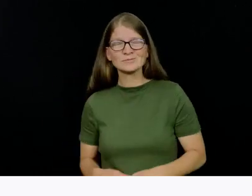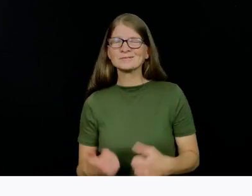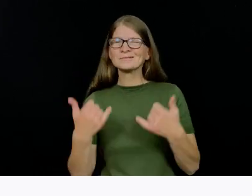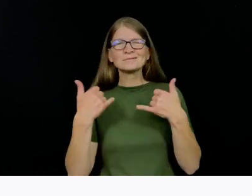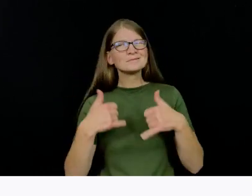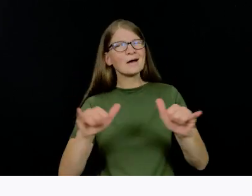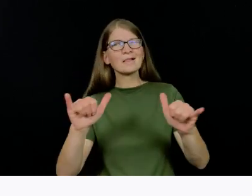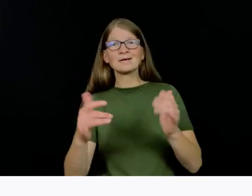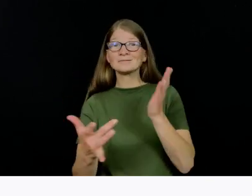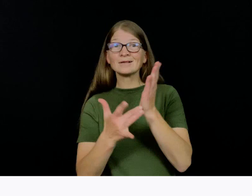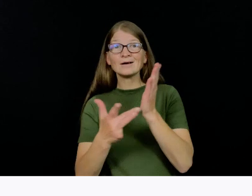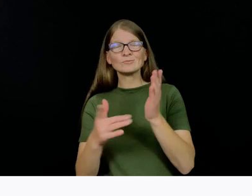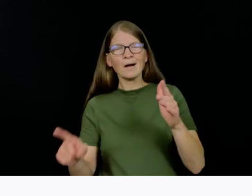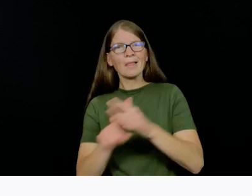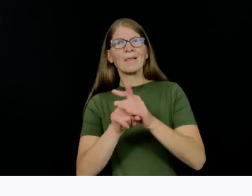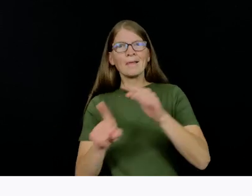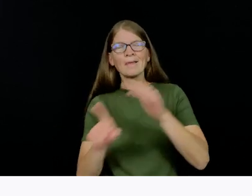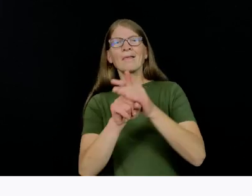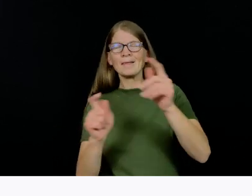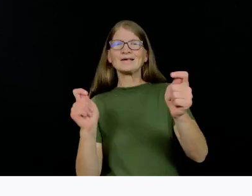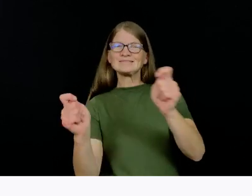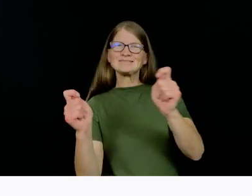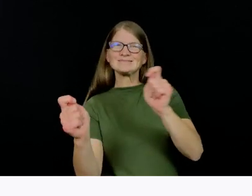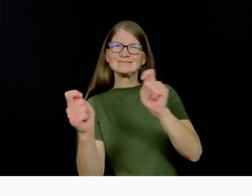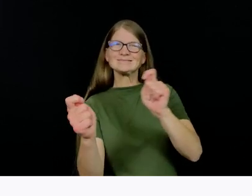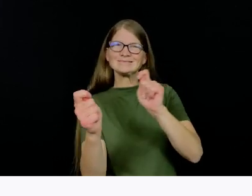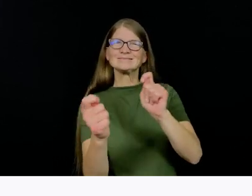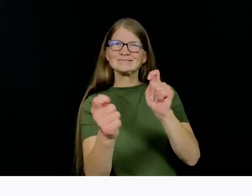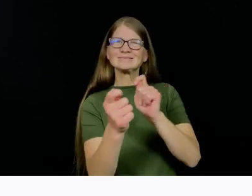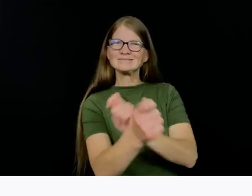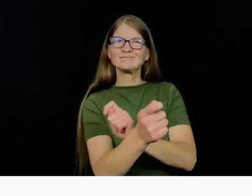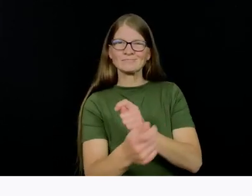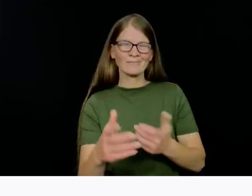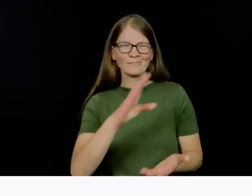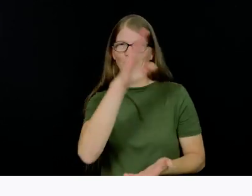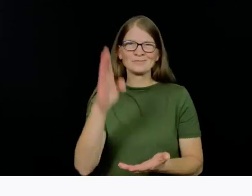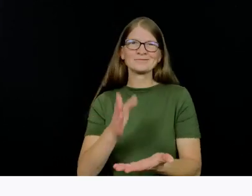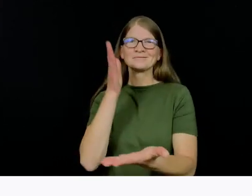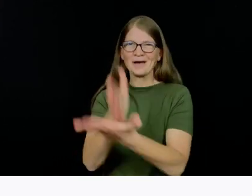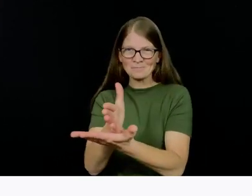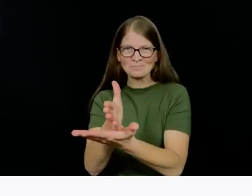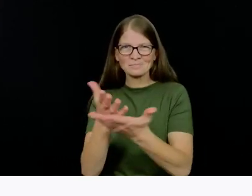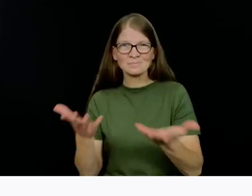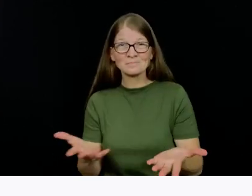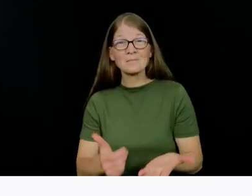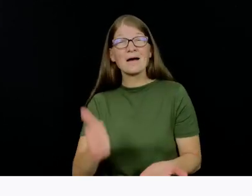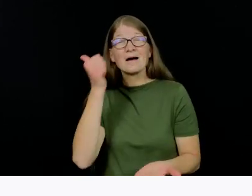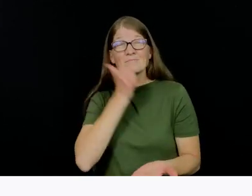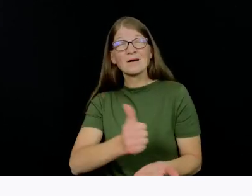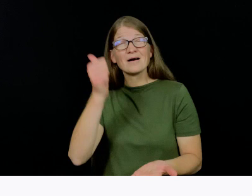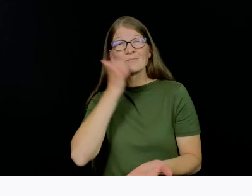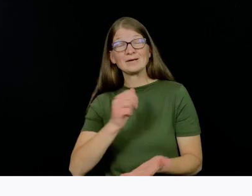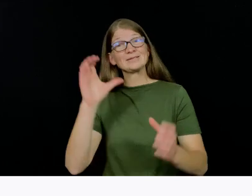التي لا نزال نواجهها كبيرة جدًا كل يومٍ، 15% من استفسارات البحث